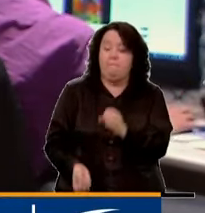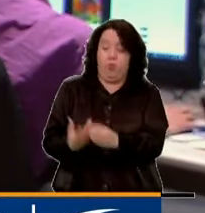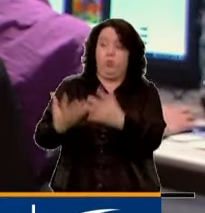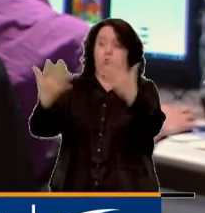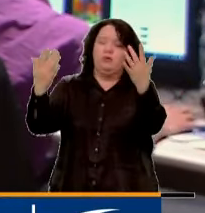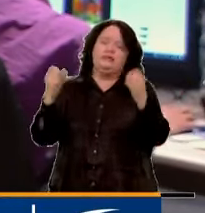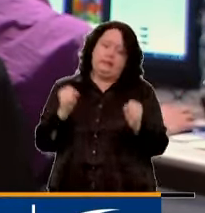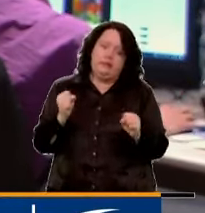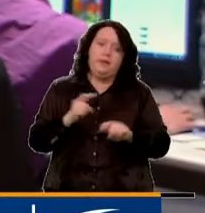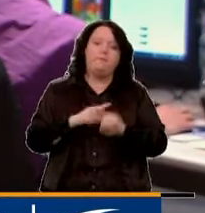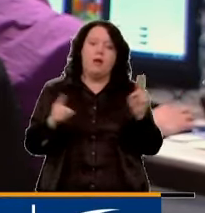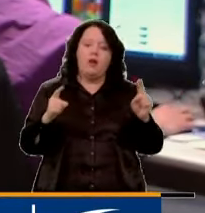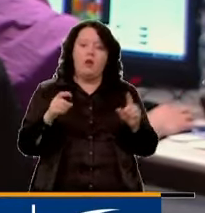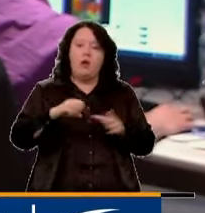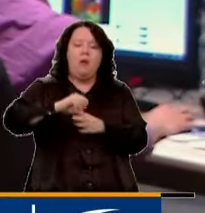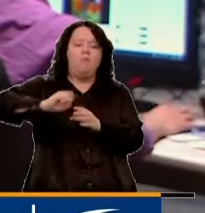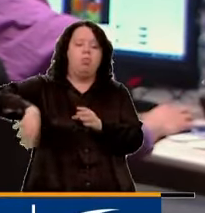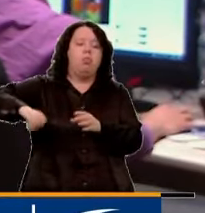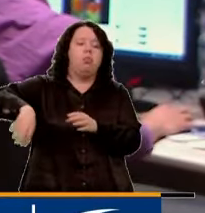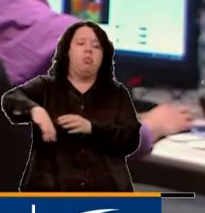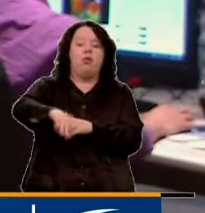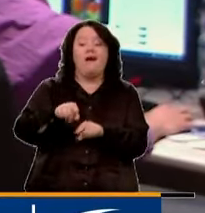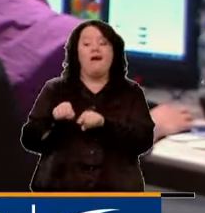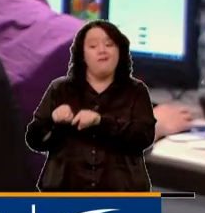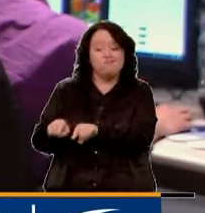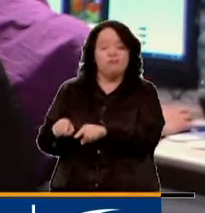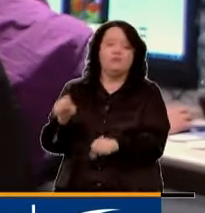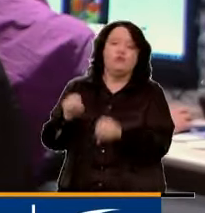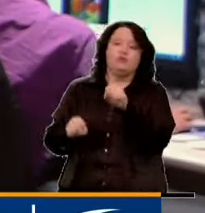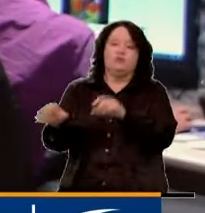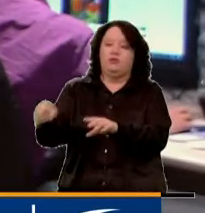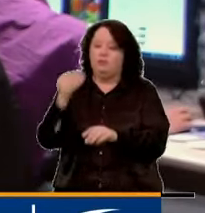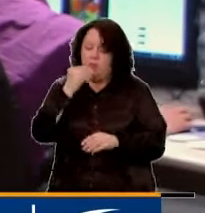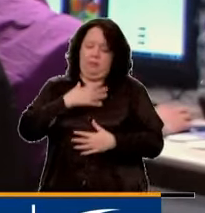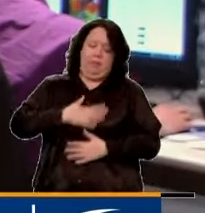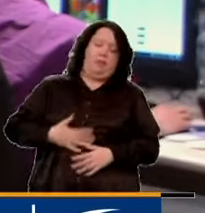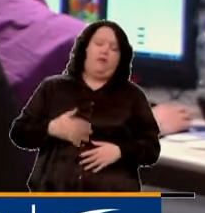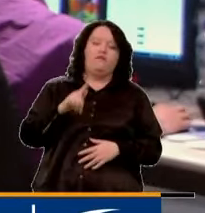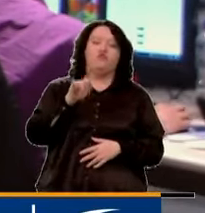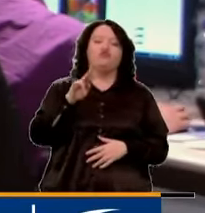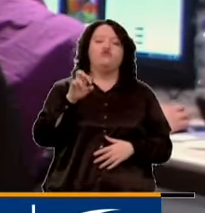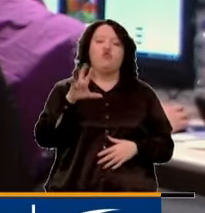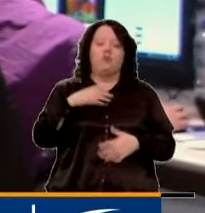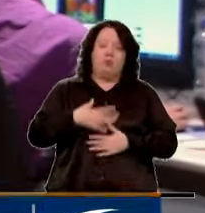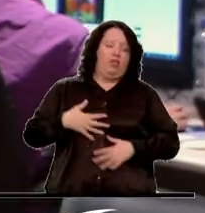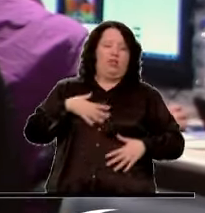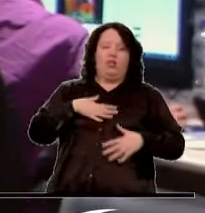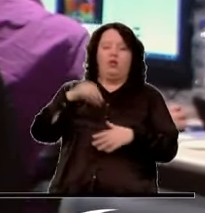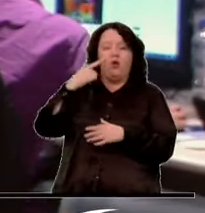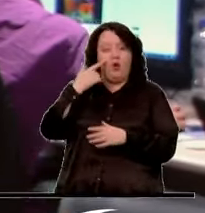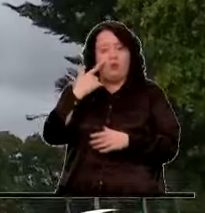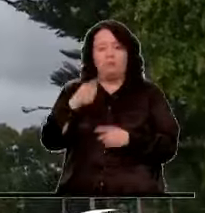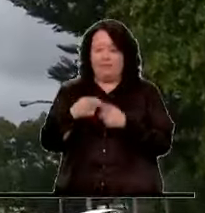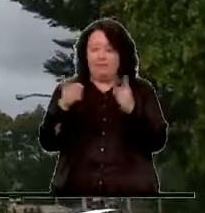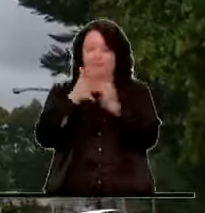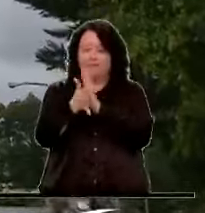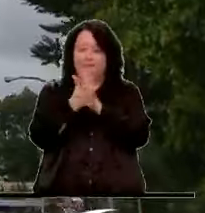las autoridades tanto el Instituto nacional de salud como la secretaria de salud de los diferentes municipios están advirtiendo que en Nochebuena sea el espacio para compartir en